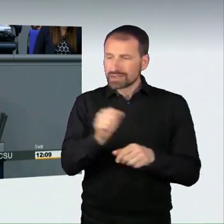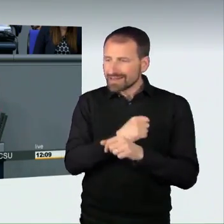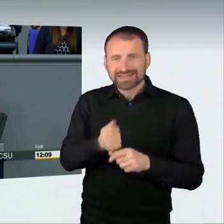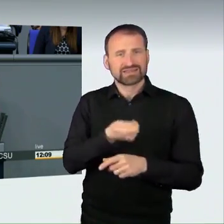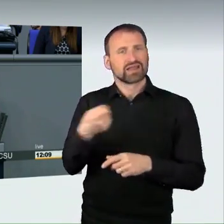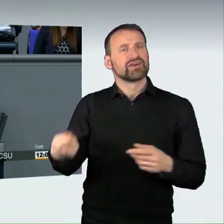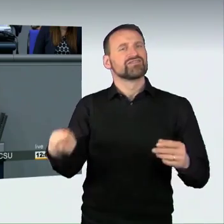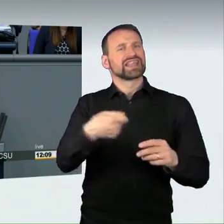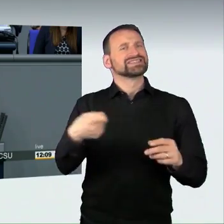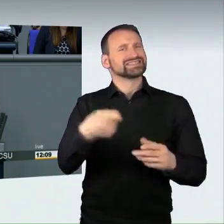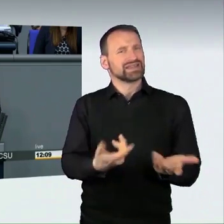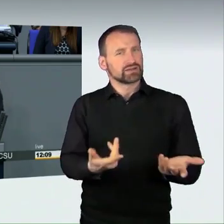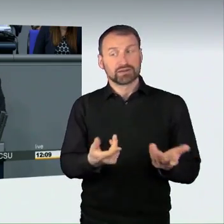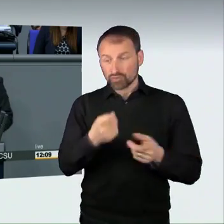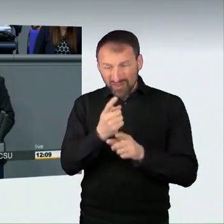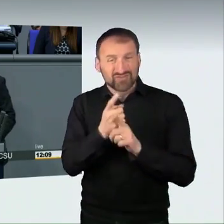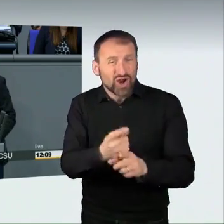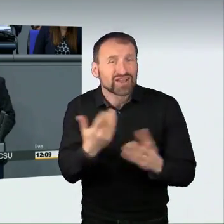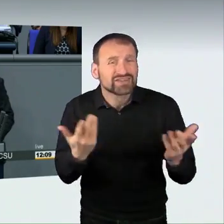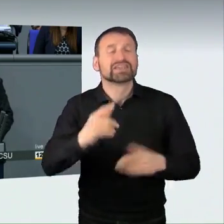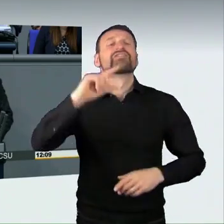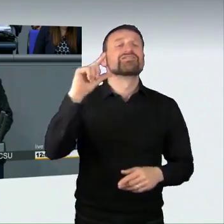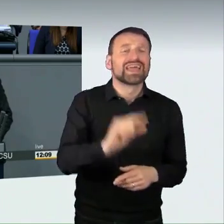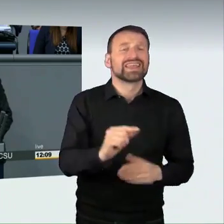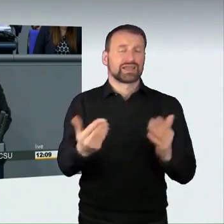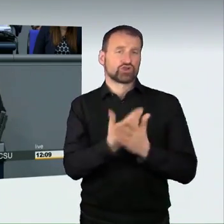weniger Neubau. Damit würden wir das Problem doch nur verschärfen.